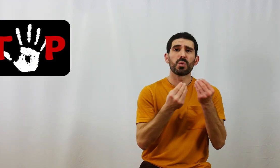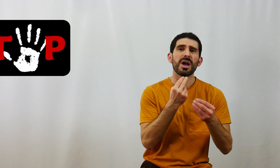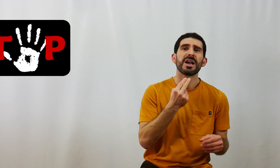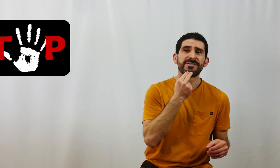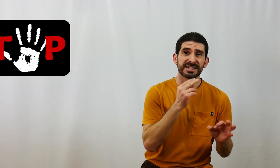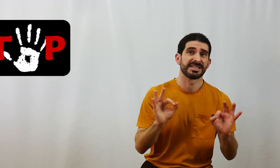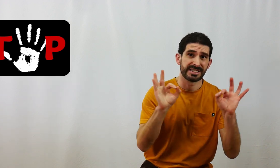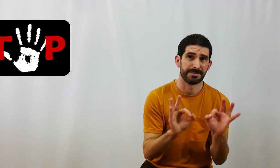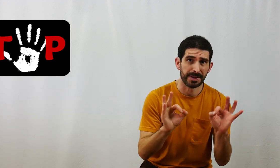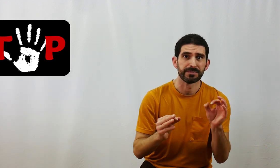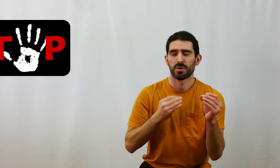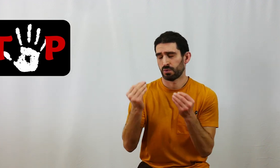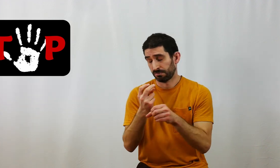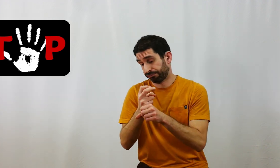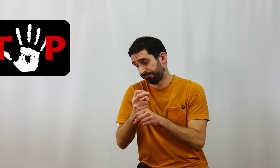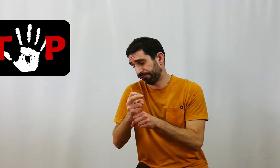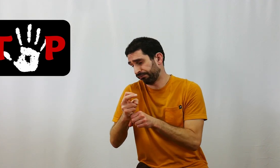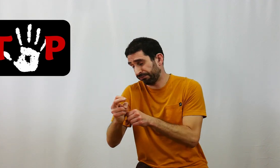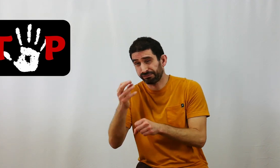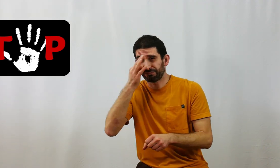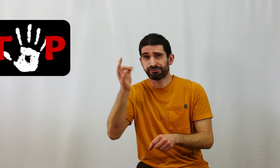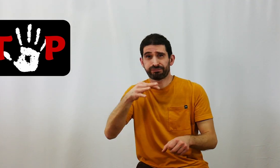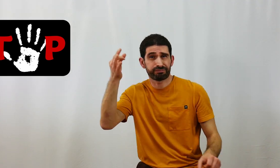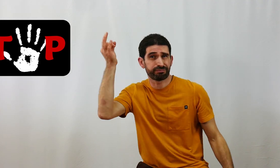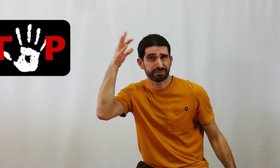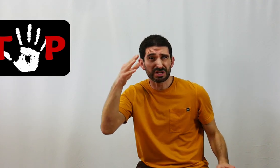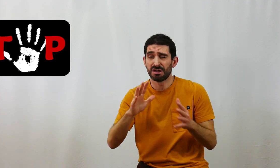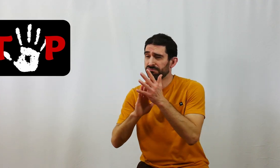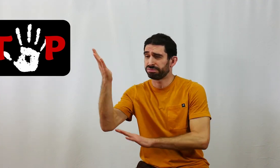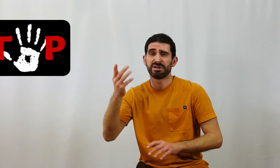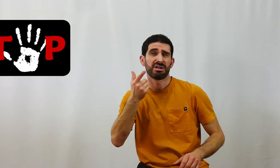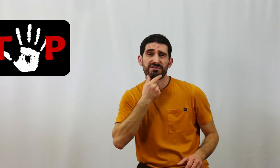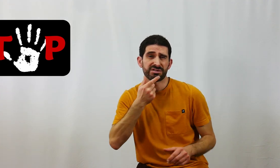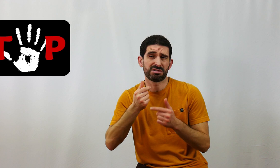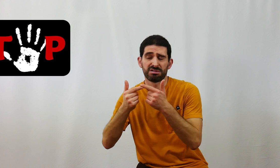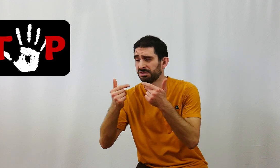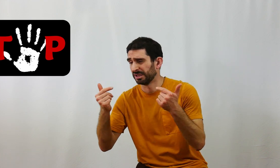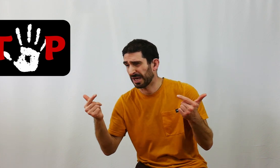Ou bien, ce n'est pas efficace ou bien c'est très dangereux car toxiques et inflammables, etc.